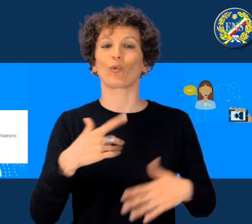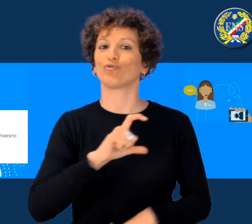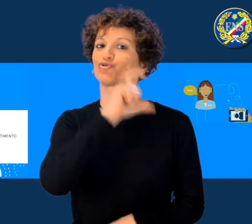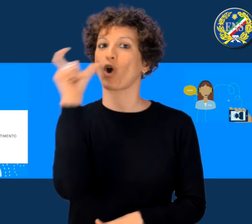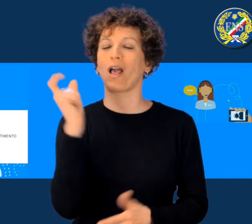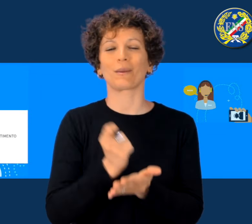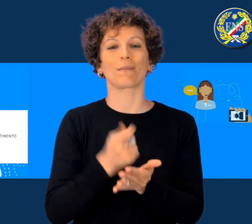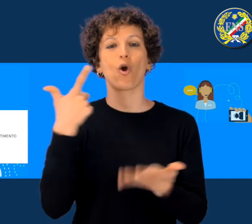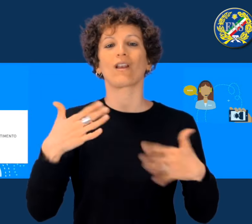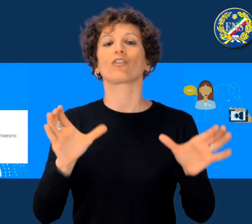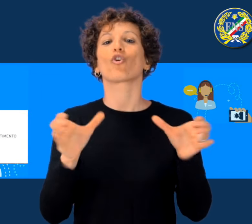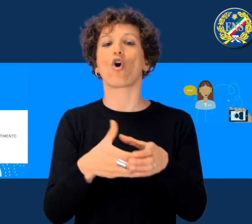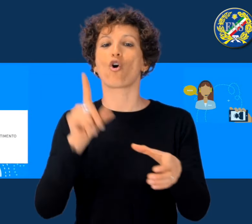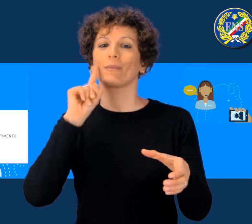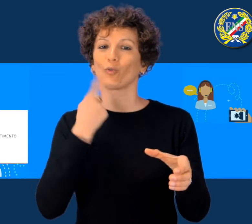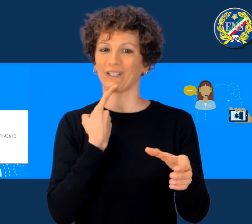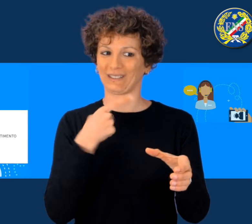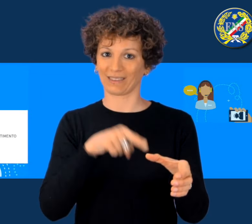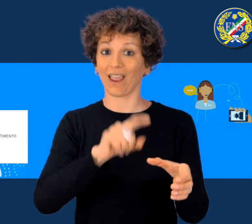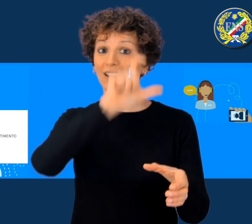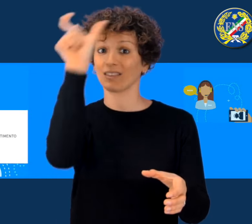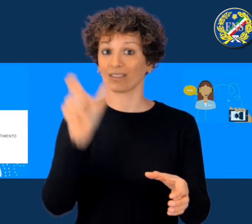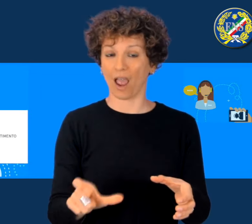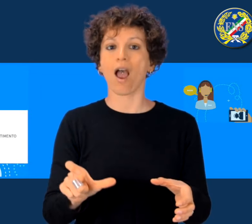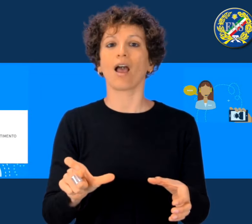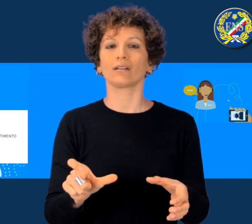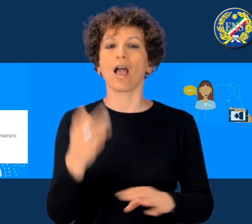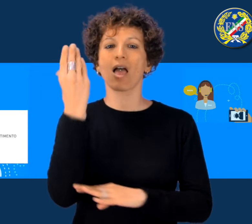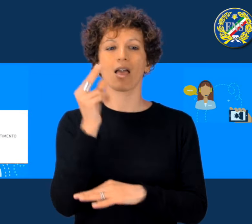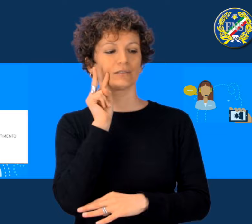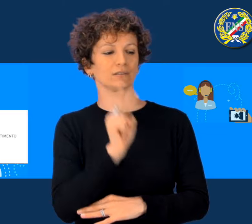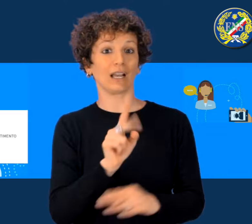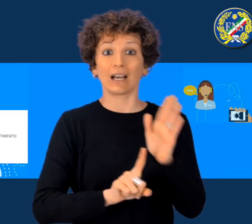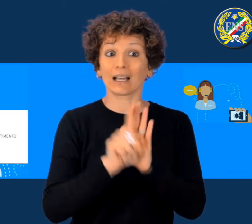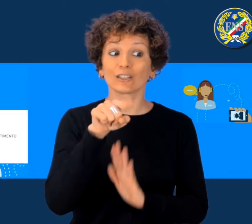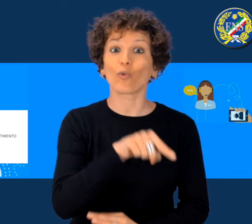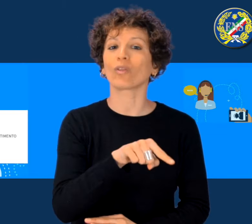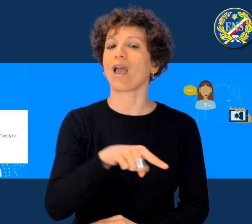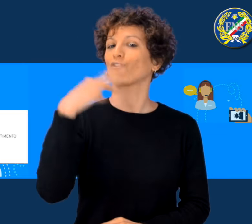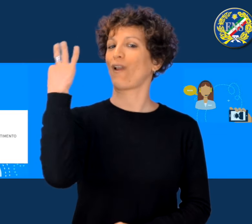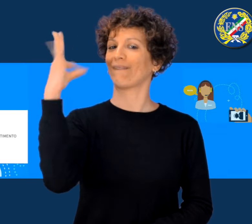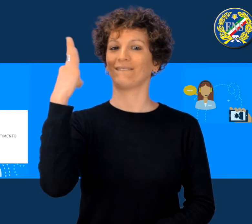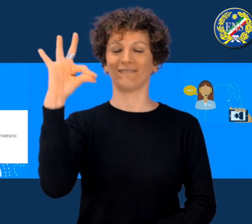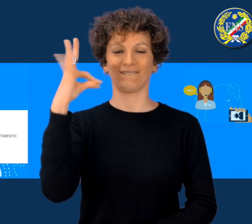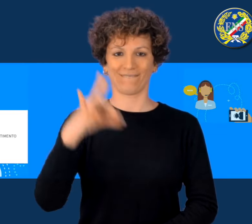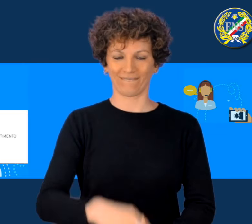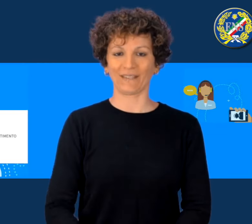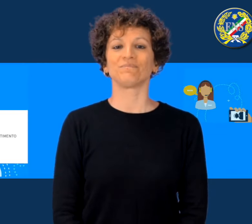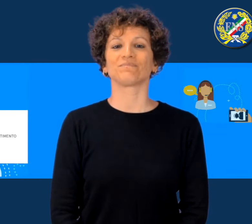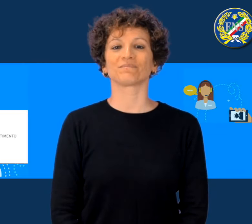"È una giornata importante per tutta la comunità sorda italiana e un grande risultato per l'ENS